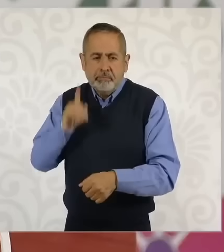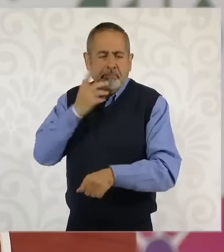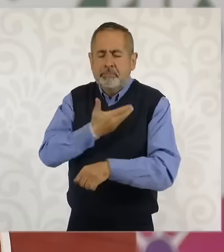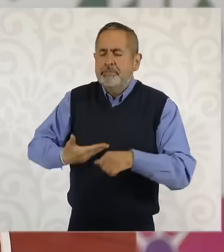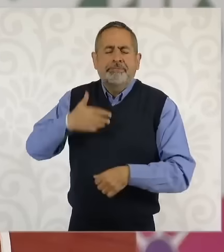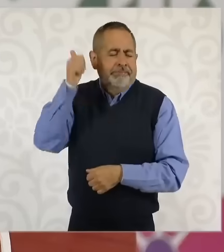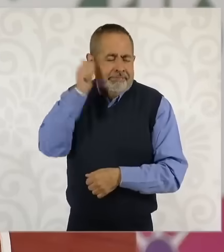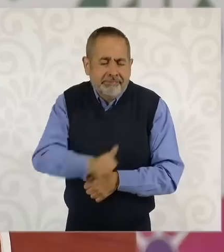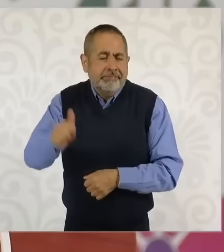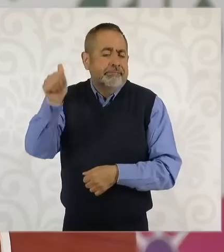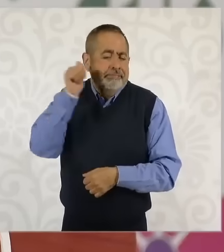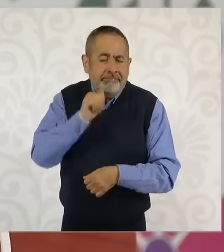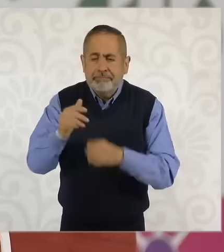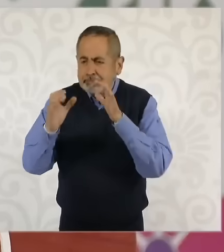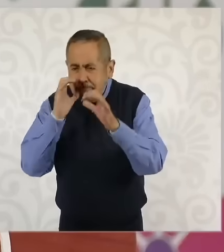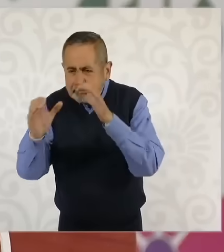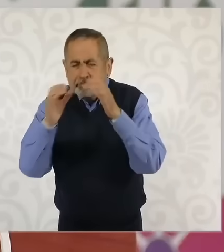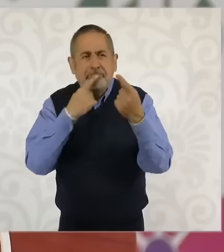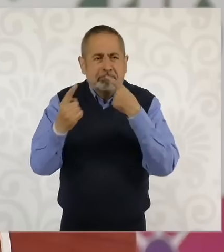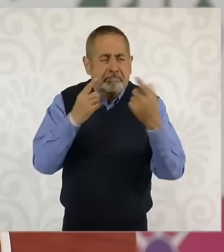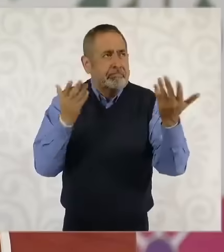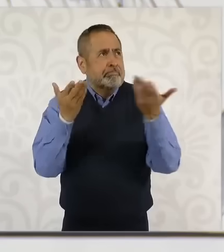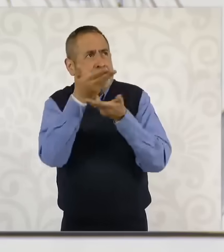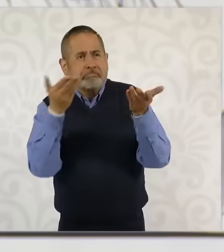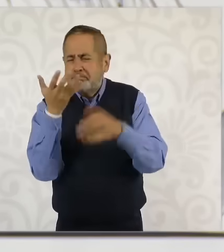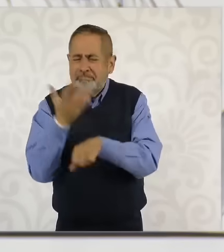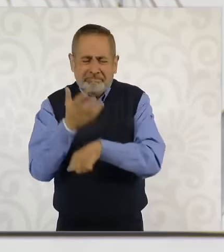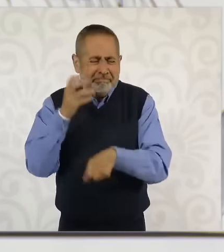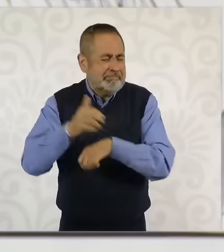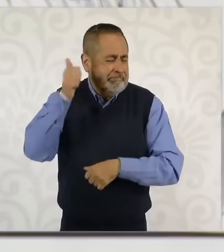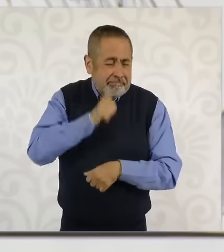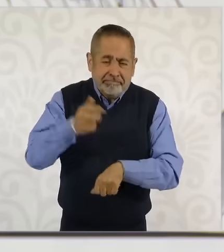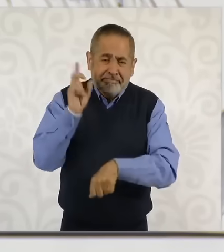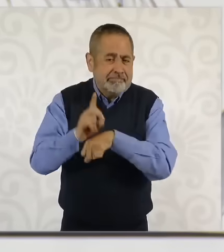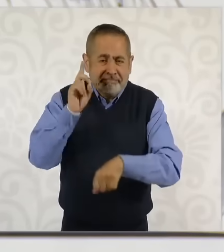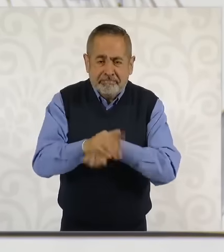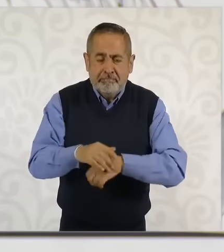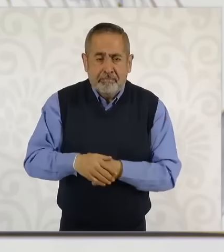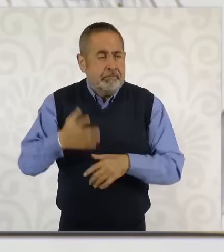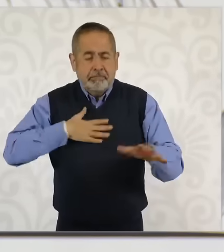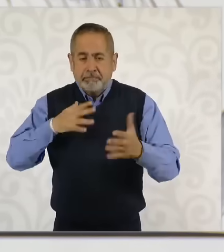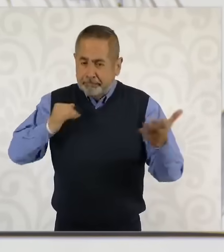diálogo y todo está todo lo analizamos, todas las decisiones. ¿Y cómo tomamos las decisiones? pues